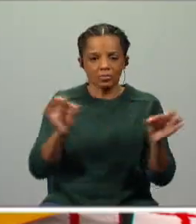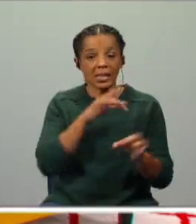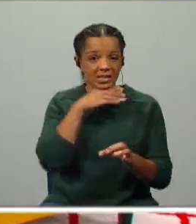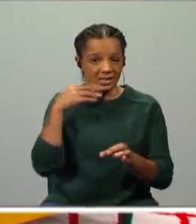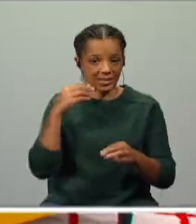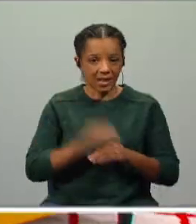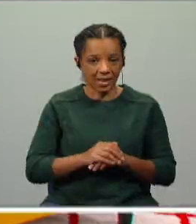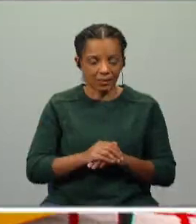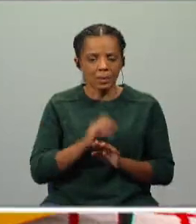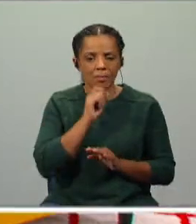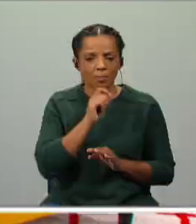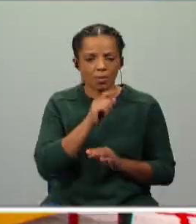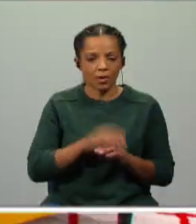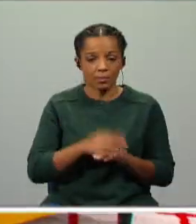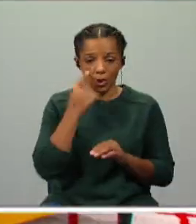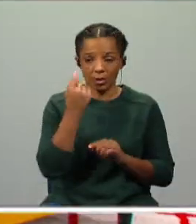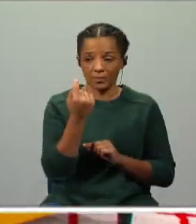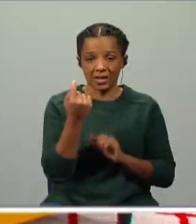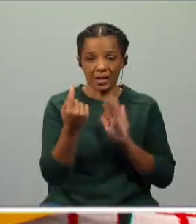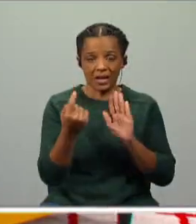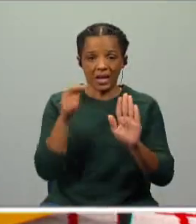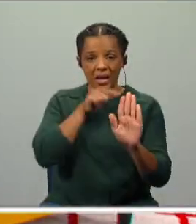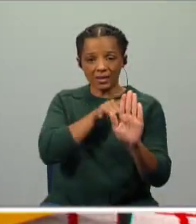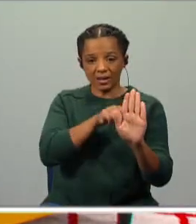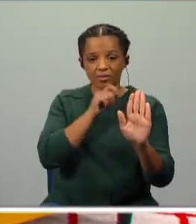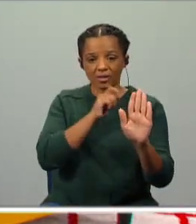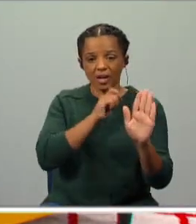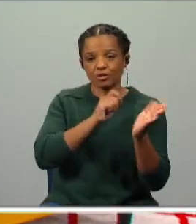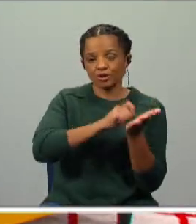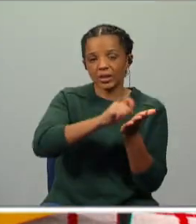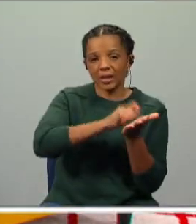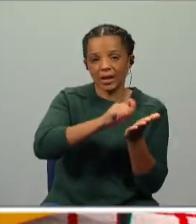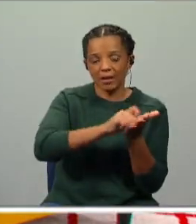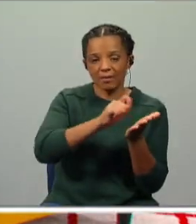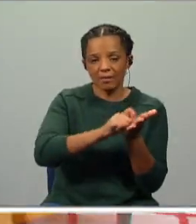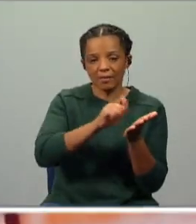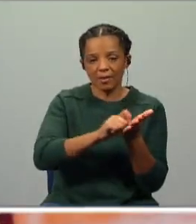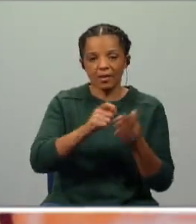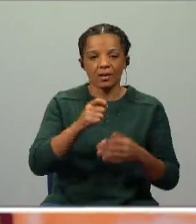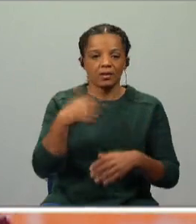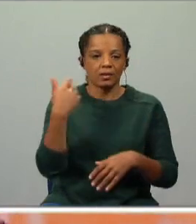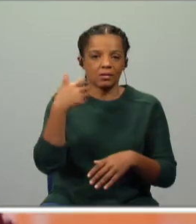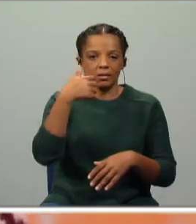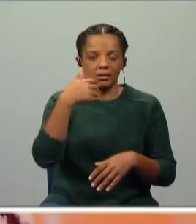Não se esqueçam que por trás tem a hipótese de escrever para a boas festas.